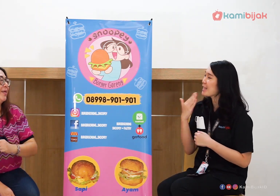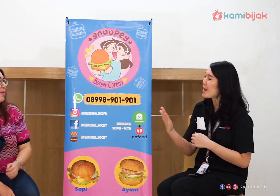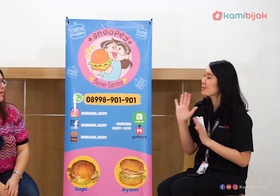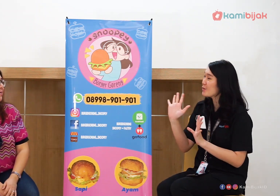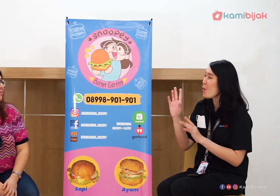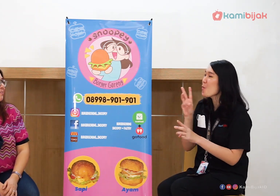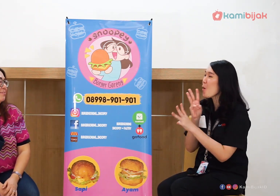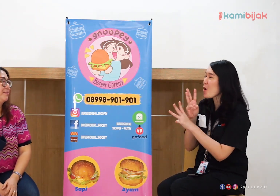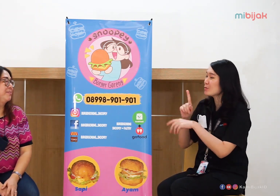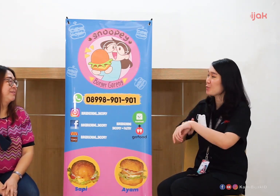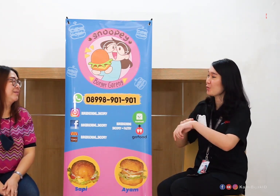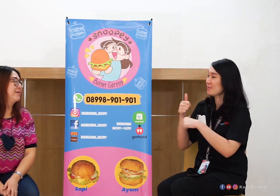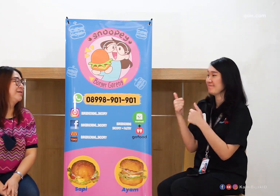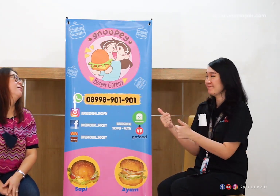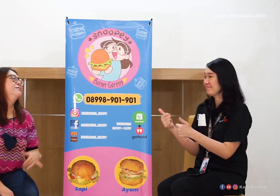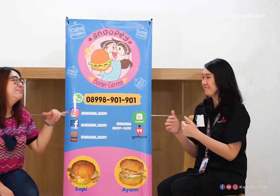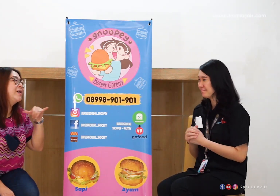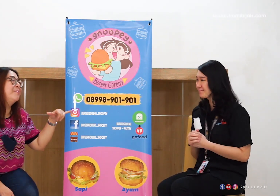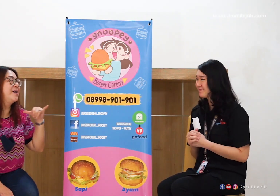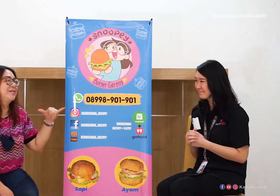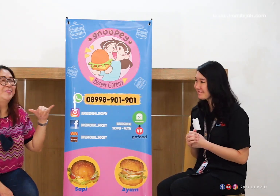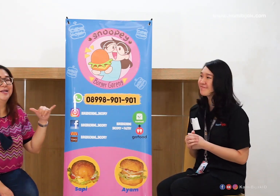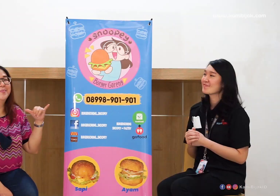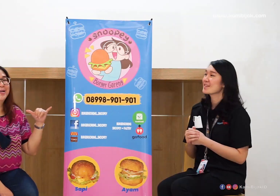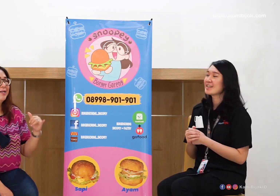Terima kasih atas waktu wawancaranya. Sama-sama.